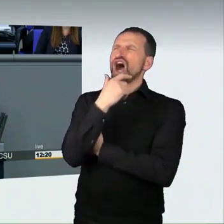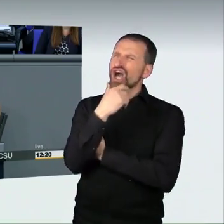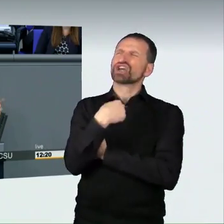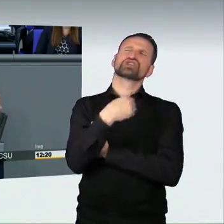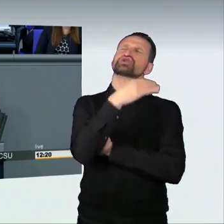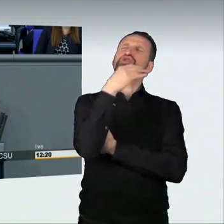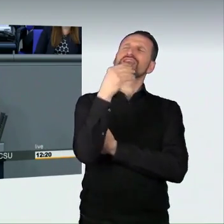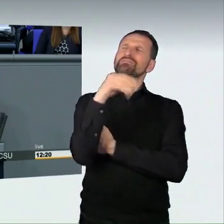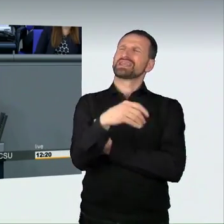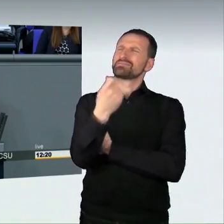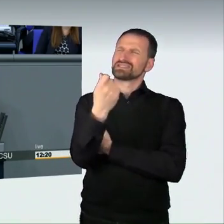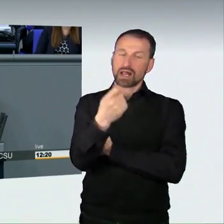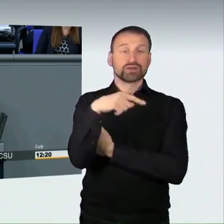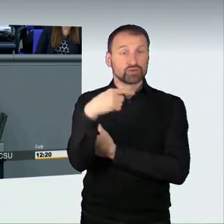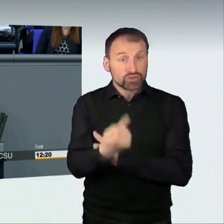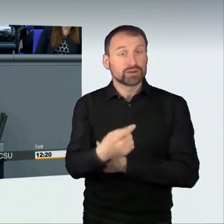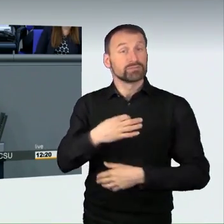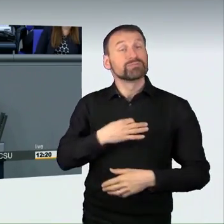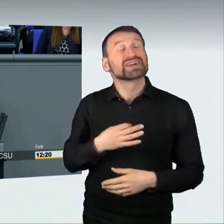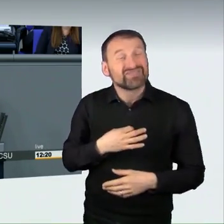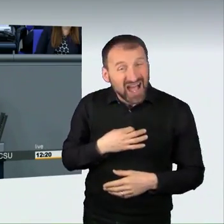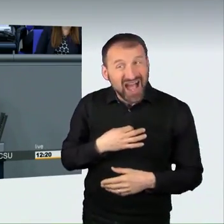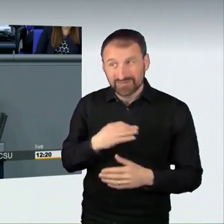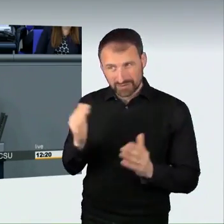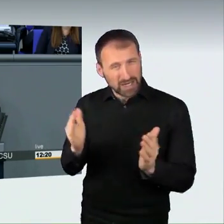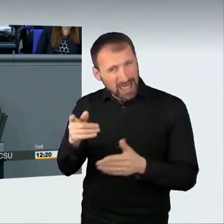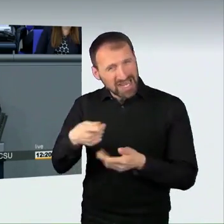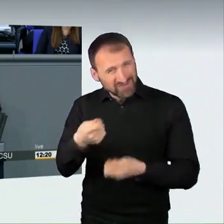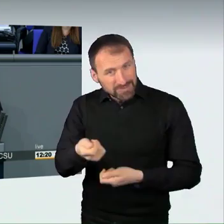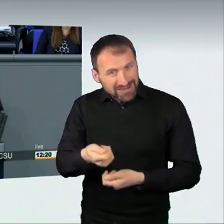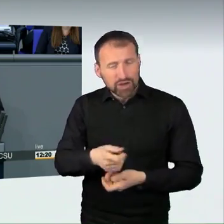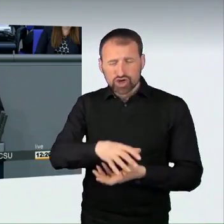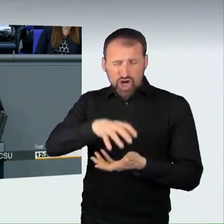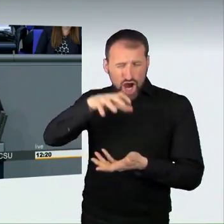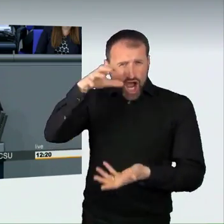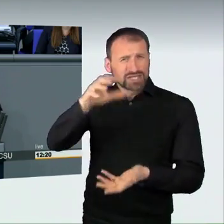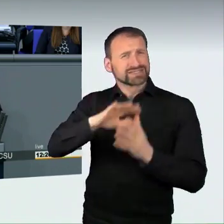und fordere den Differenzbetrag jetzt zurück. Dadurch würde sich der private Kleinvermieter mit einer großen Summe,